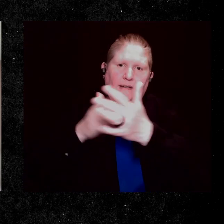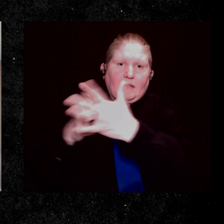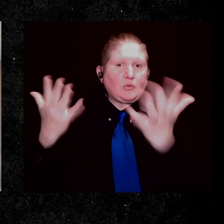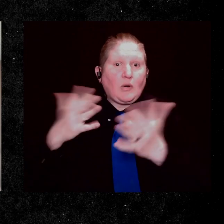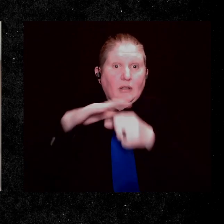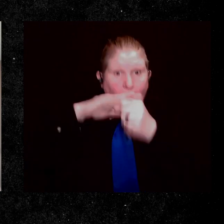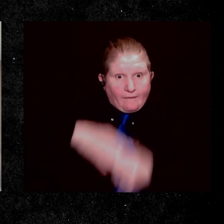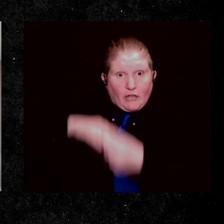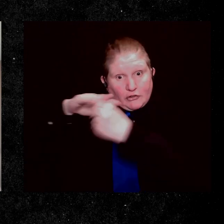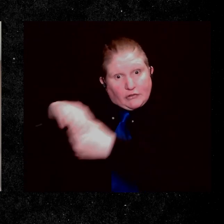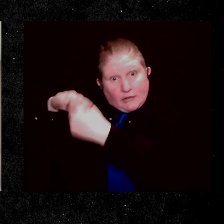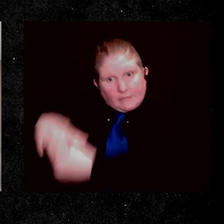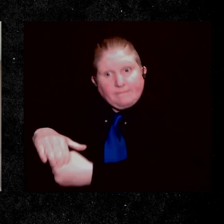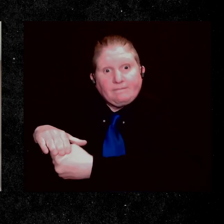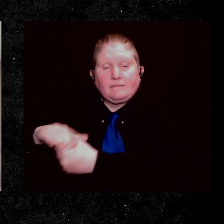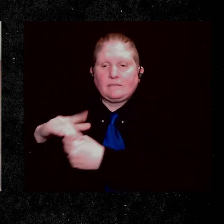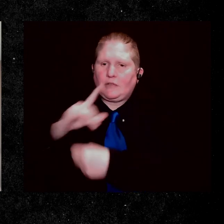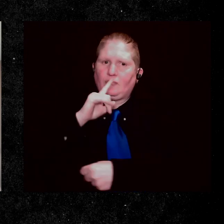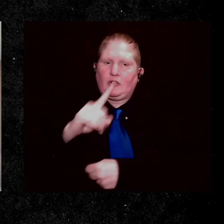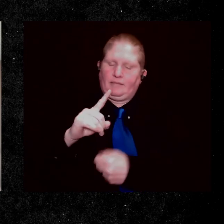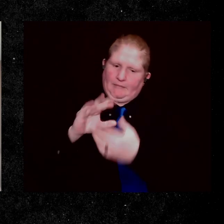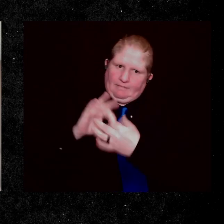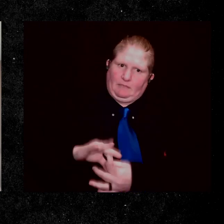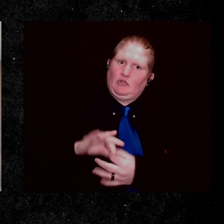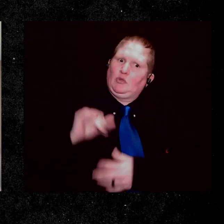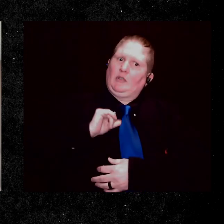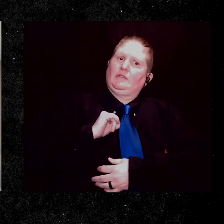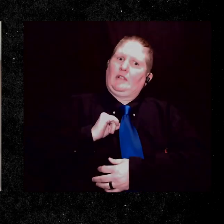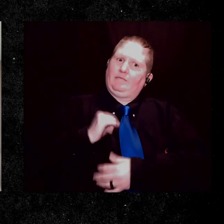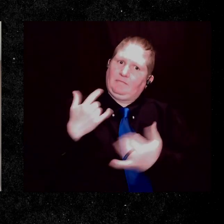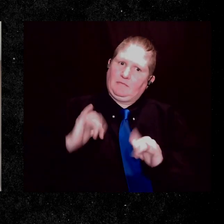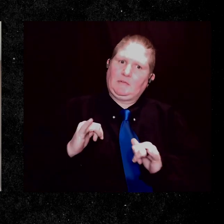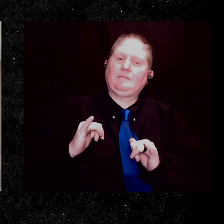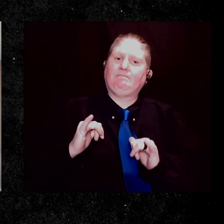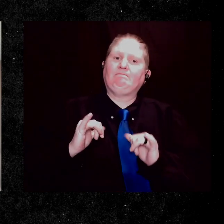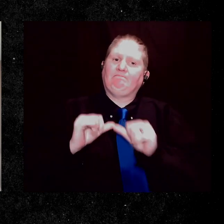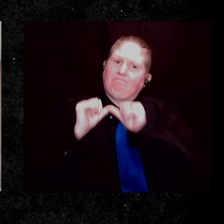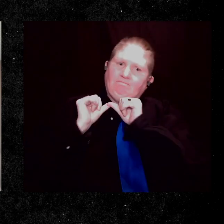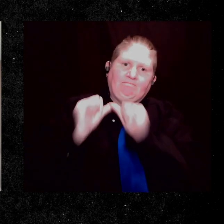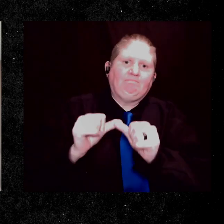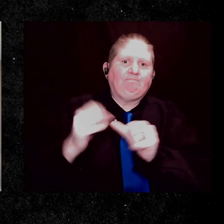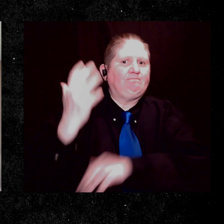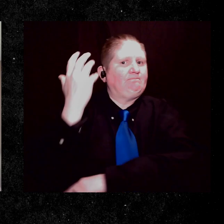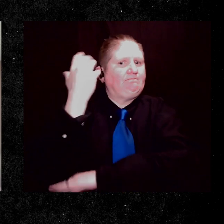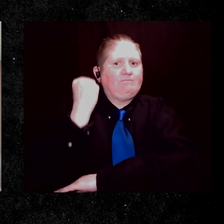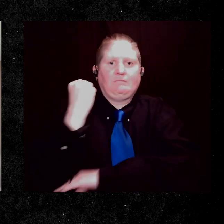contra toda adversidad y ser fieles a nosotros mismos y seguir de pie